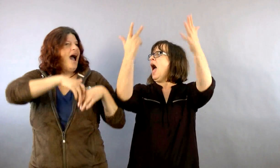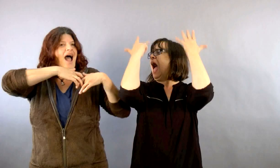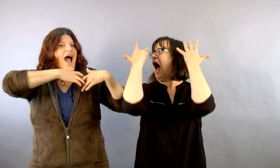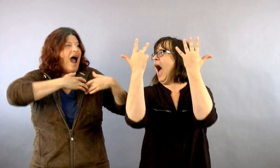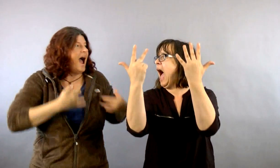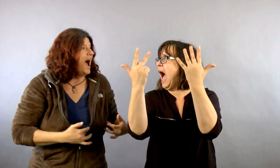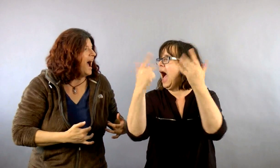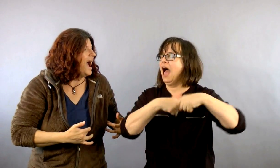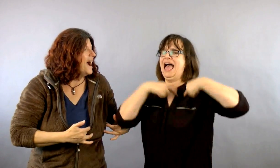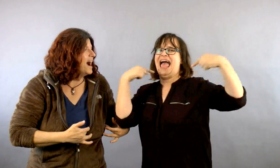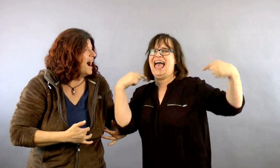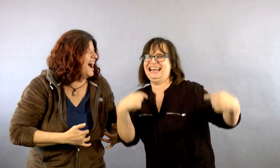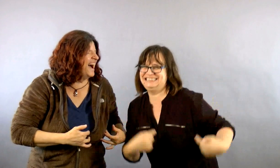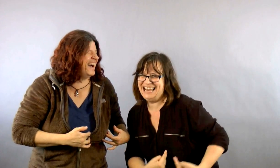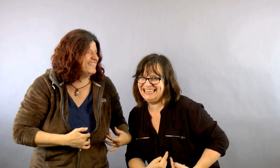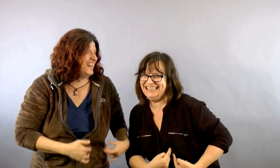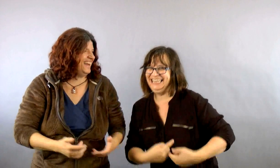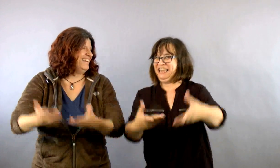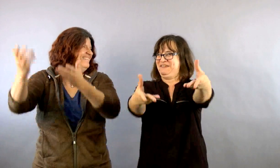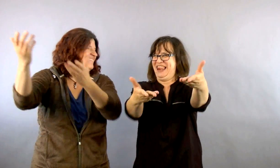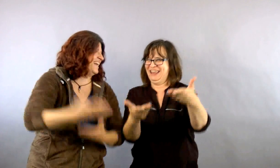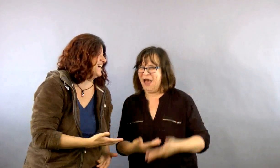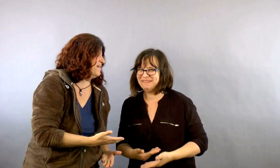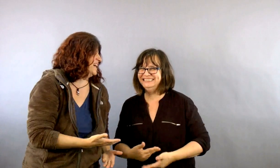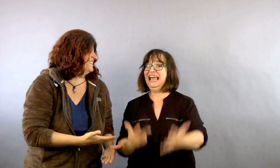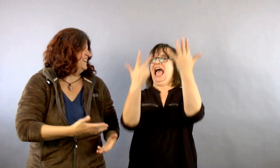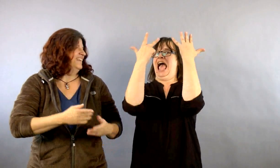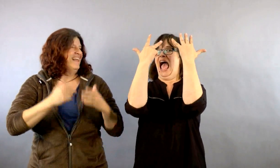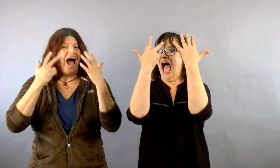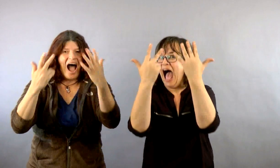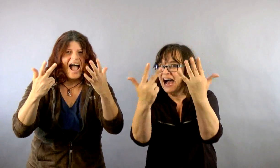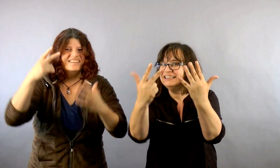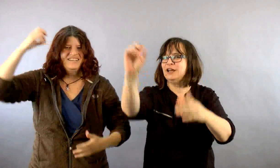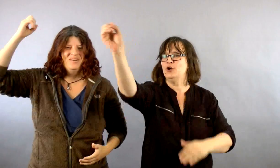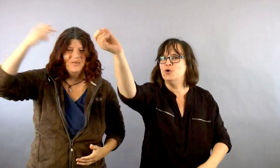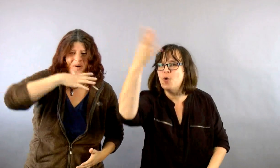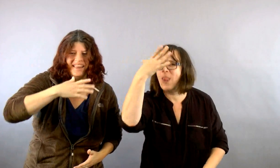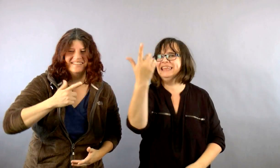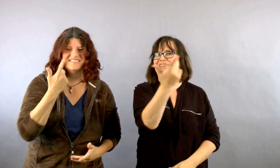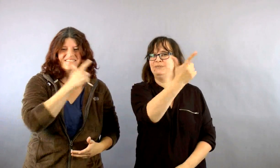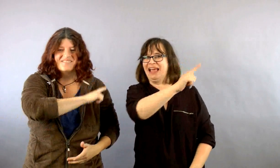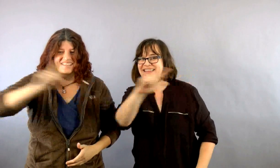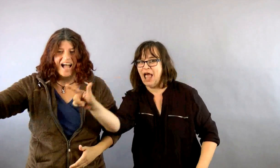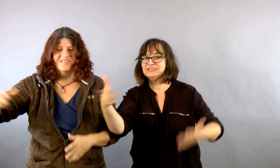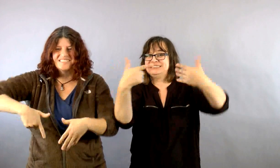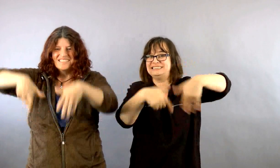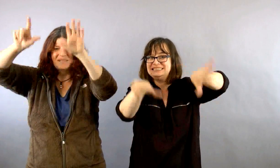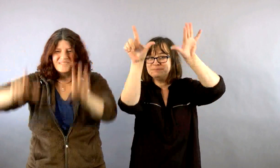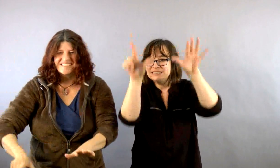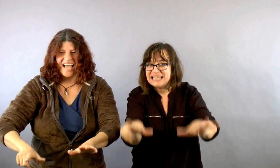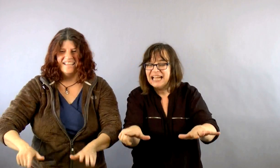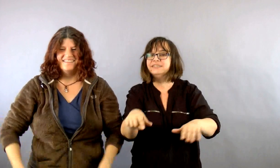HERZLICH WILLKOMMEN am 8. JULI 2017 !